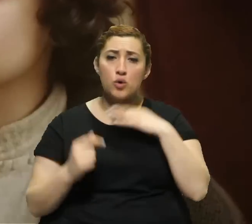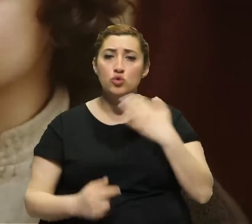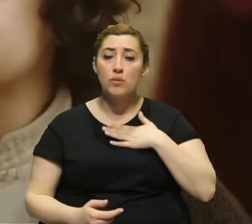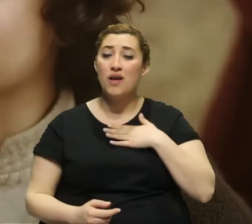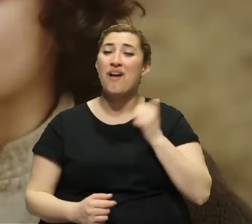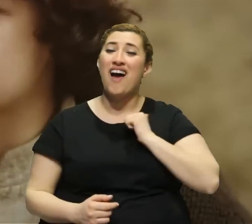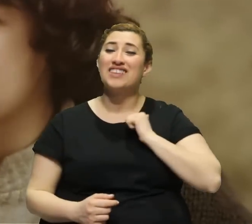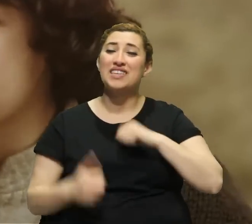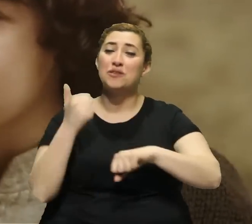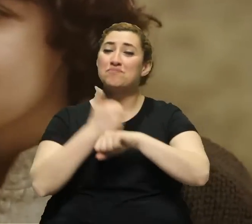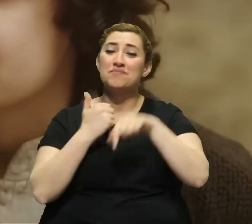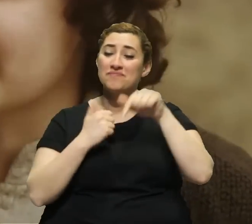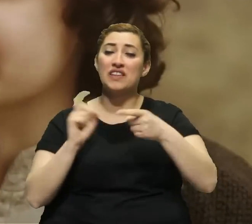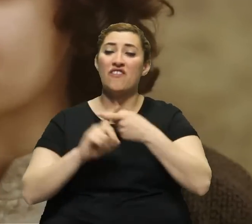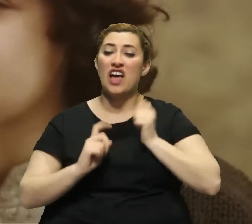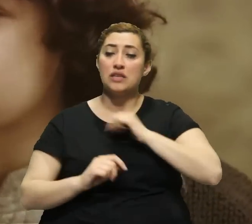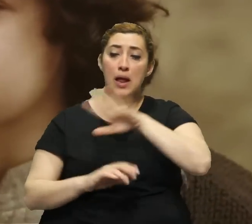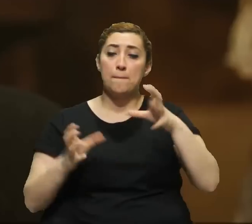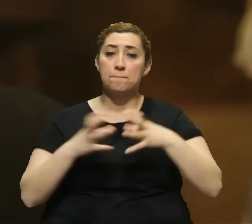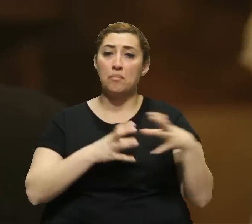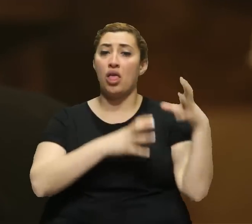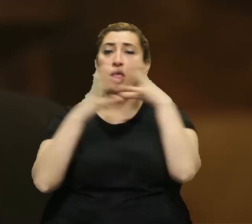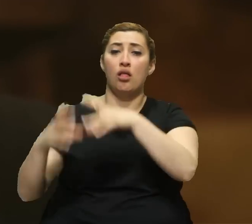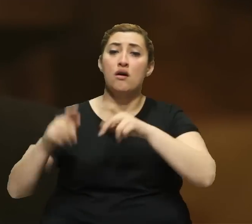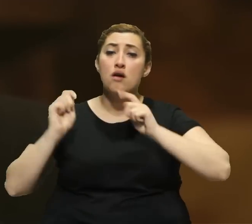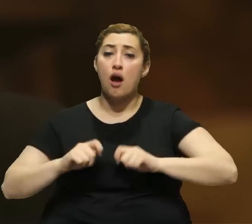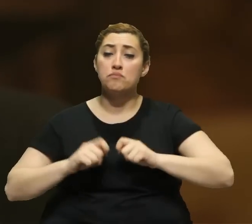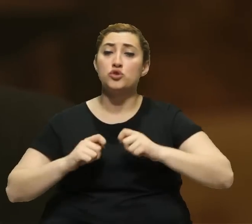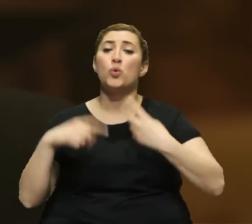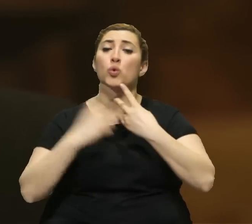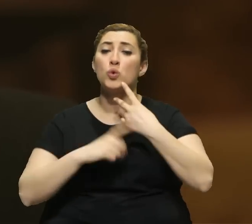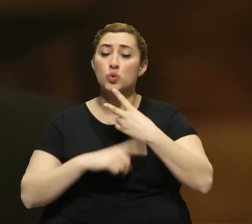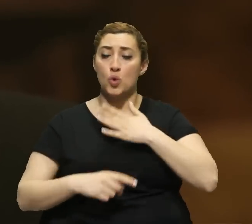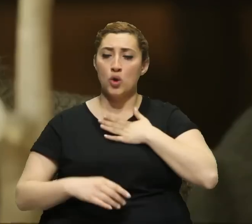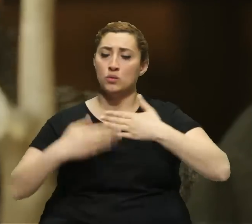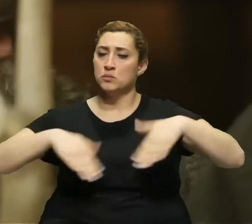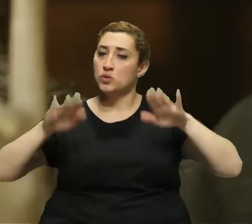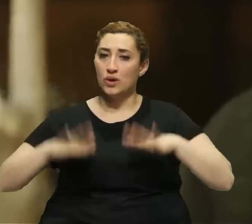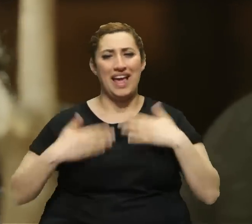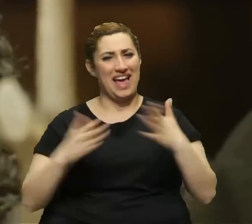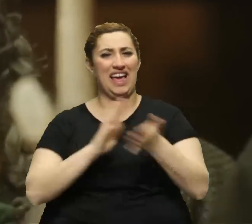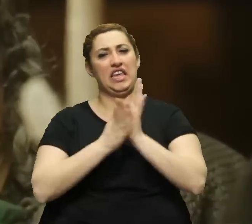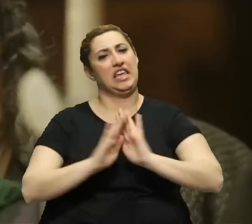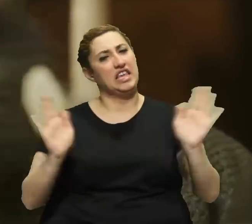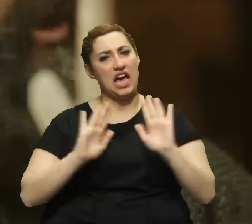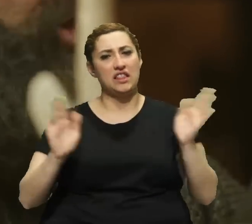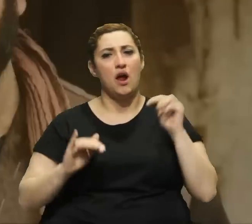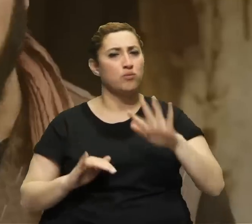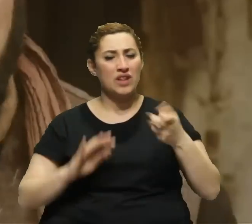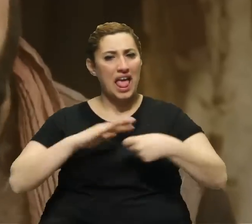Kolcu Başı ile kolcuları dergâhı basmıştır dedem! Yunus Ağam karşı durur. -Eh yetti artık! Bu ne zulümdür?